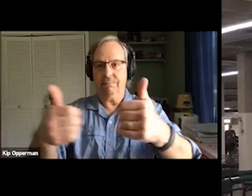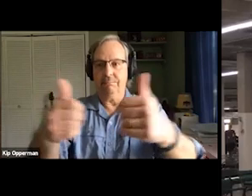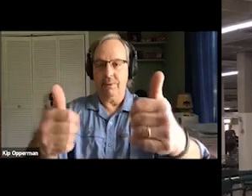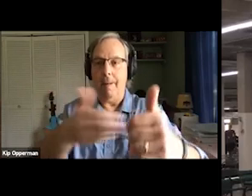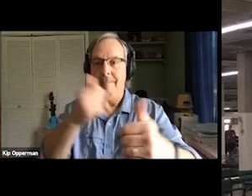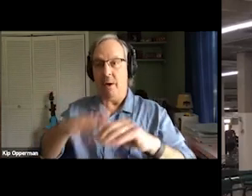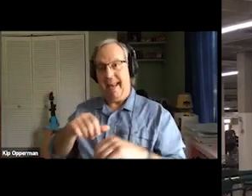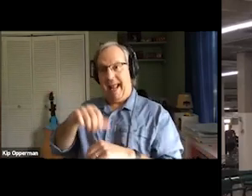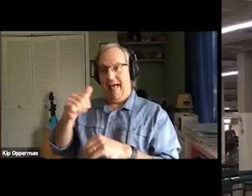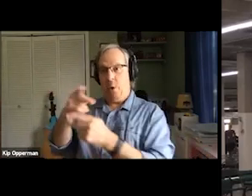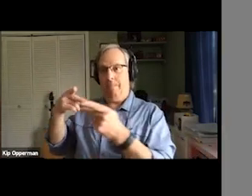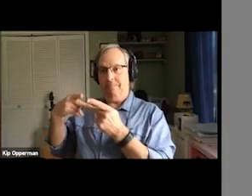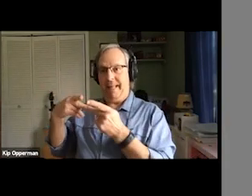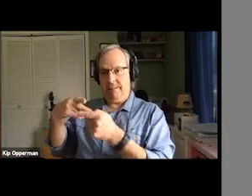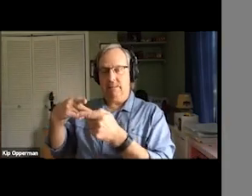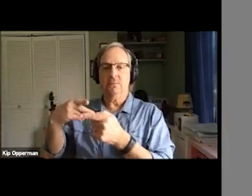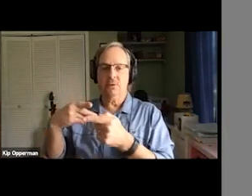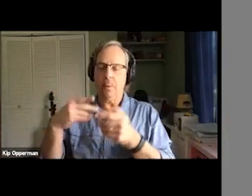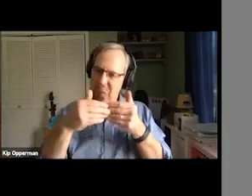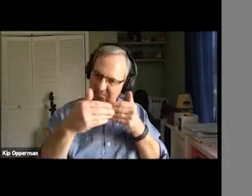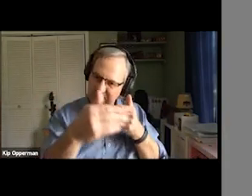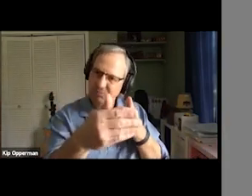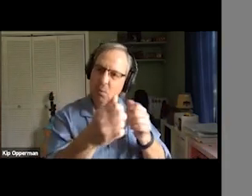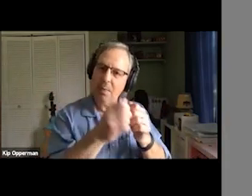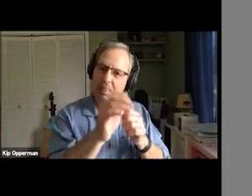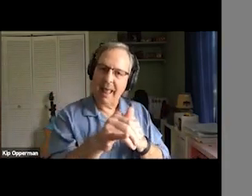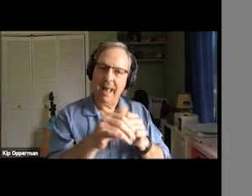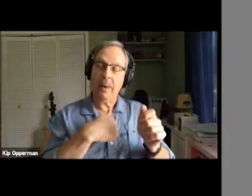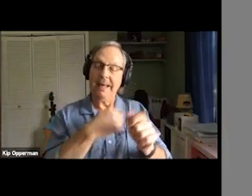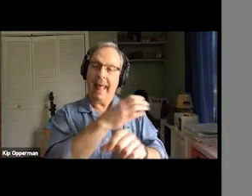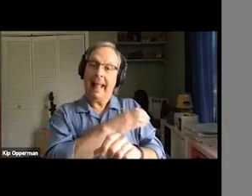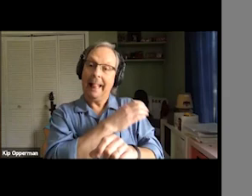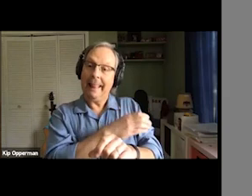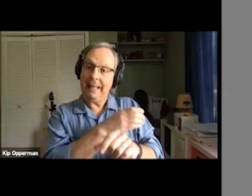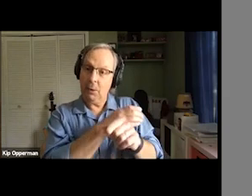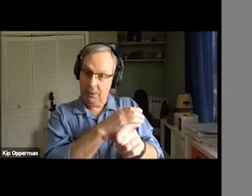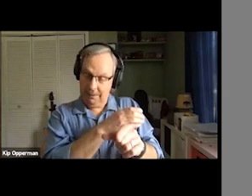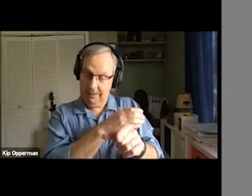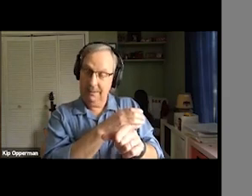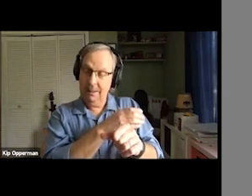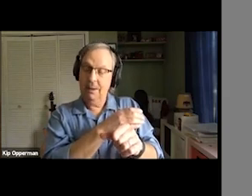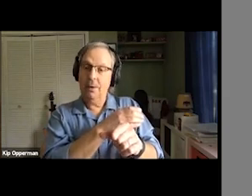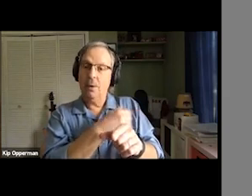Así que seguimos adelante con eso. Ahora teníamos que tener un elemento clínico, y ahí es donde entramos en la Coalición para las Personas sin Hogar